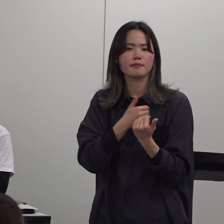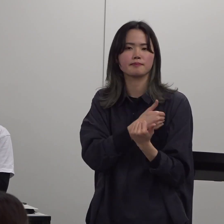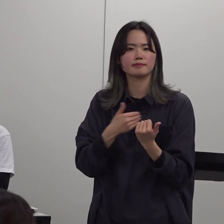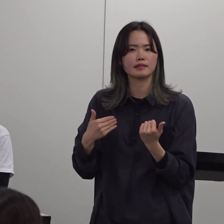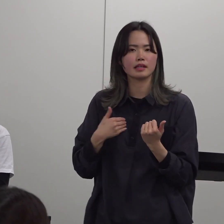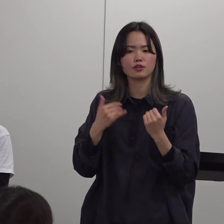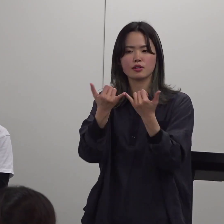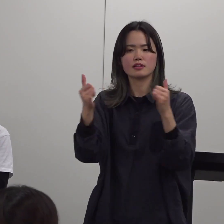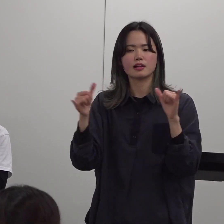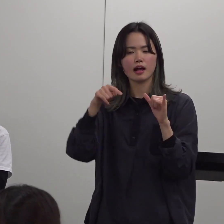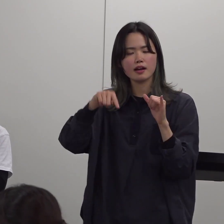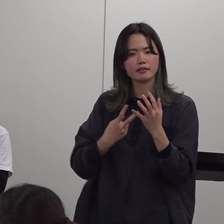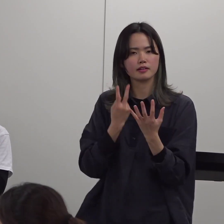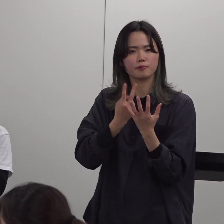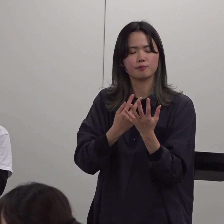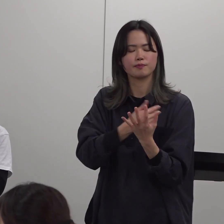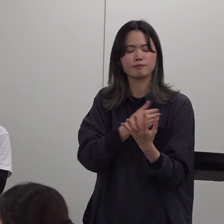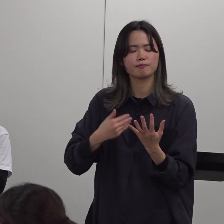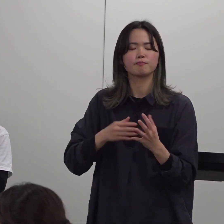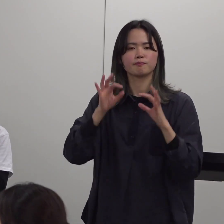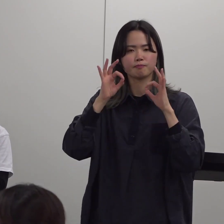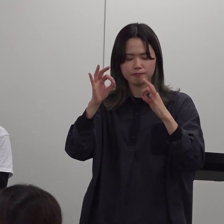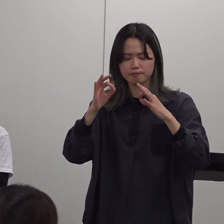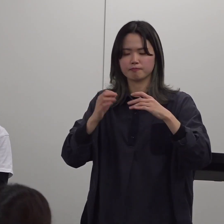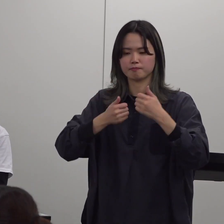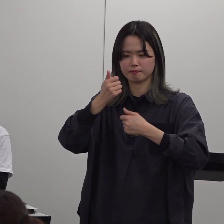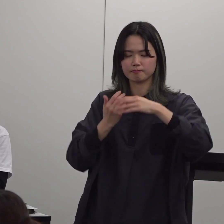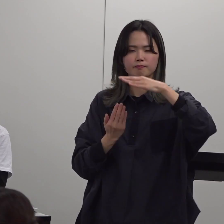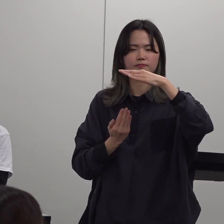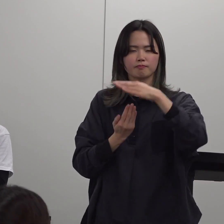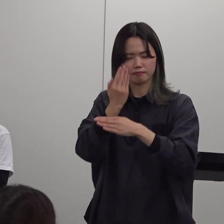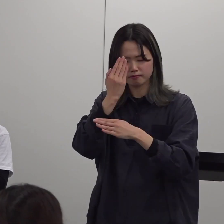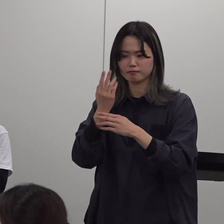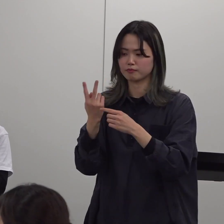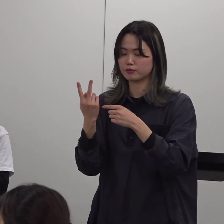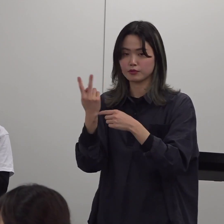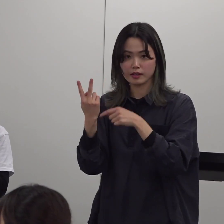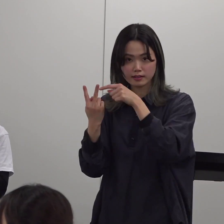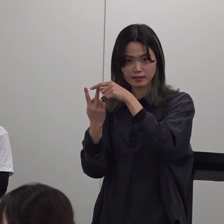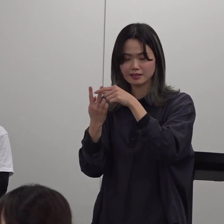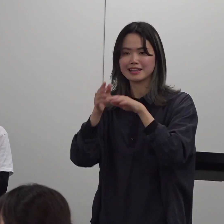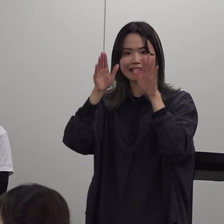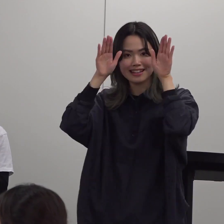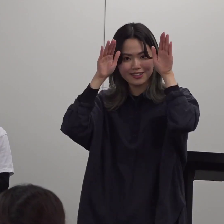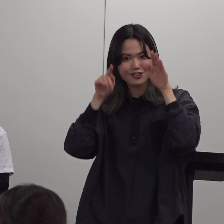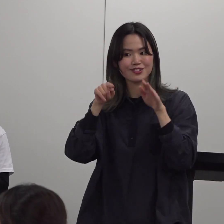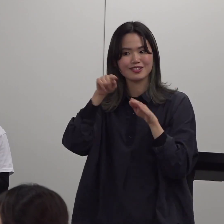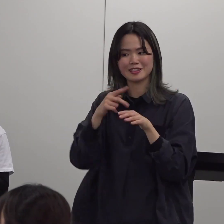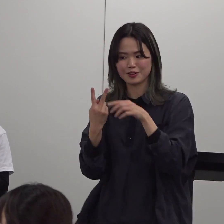きちんと試験を通って合格したペアが社会に出ることができます